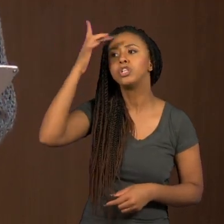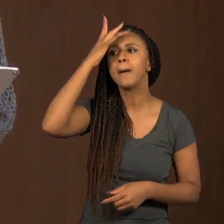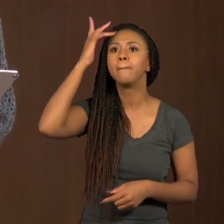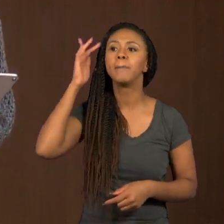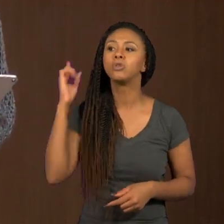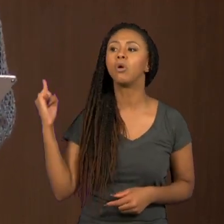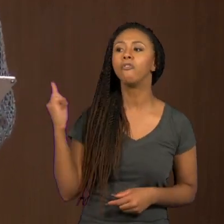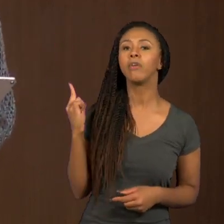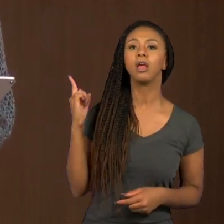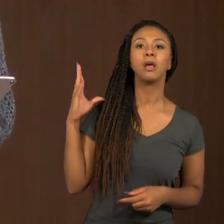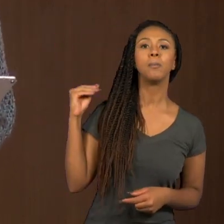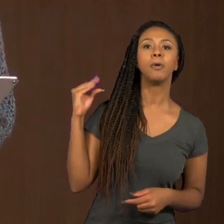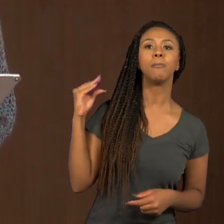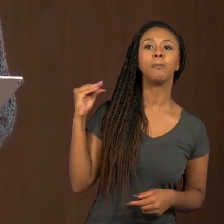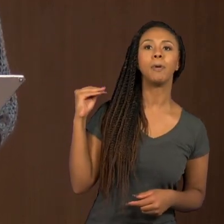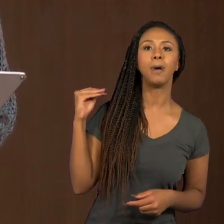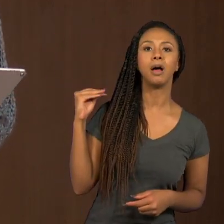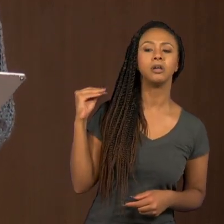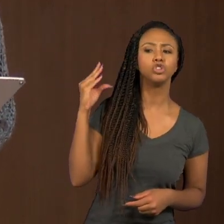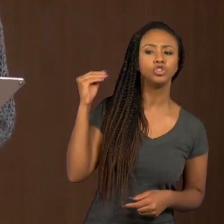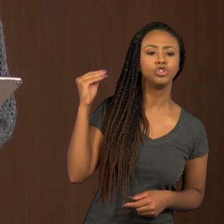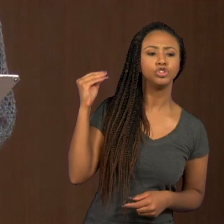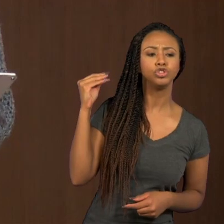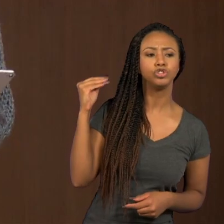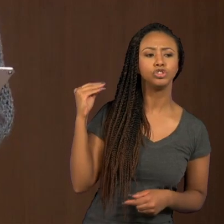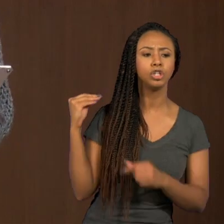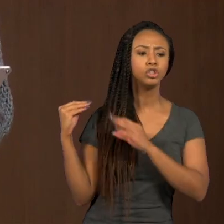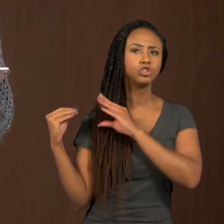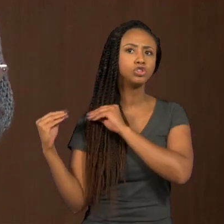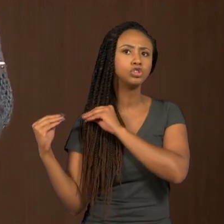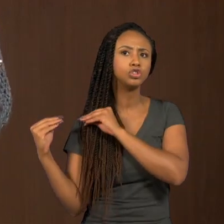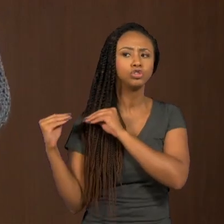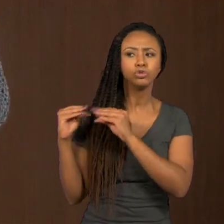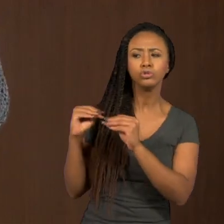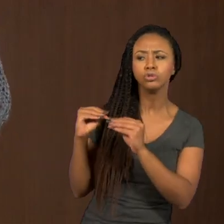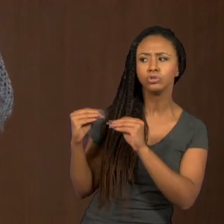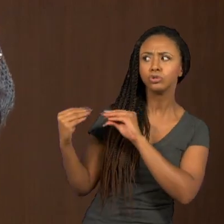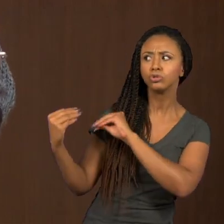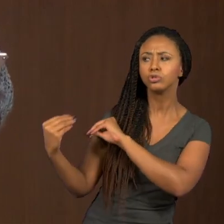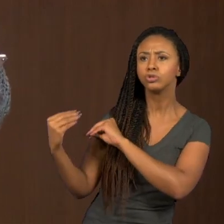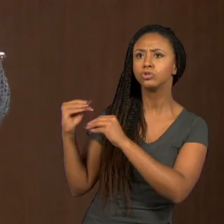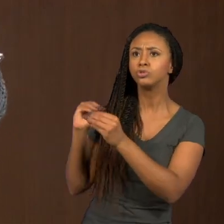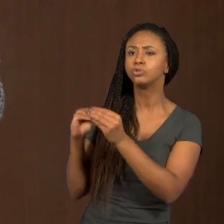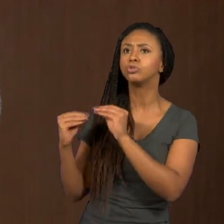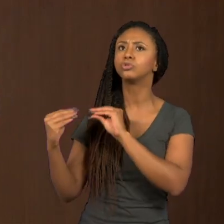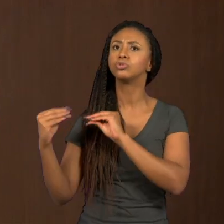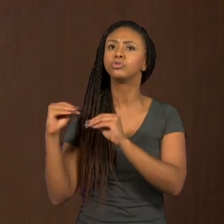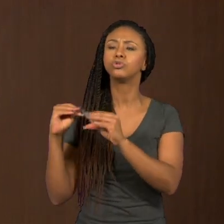POÉTICO, "COCHICHAVAM-ME", "COCHICHAVAM PRA MIM", QUE SAIU UM NOVO ROMANCE. "COCHICHAVAM-ME EM